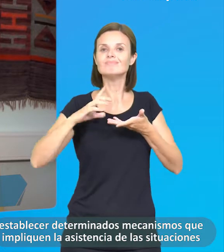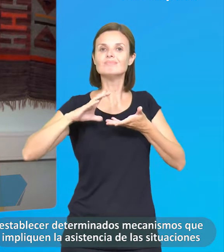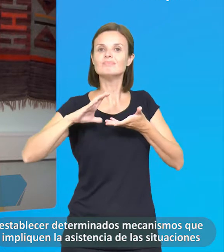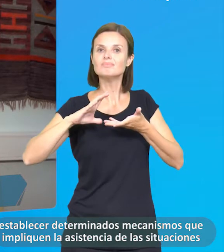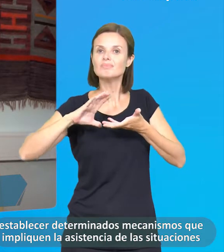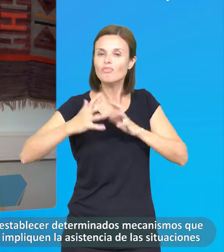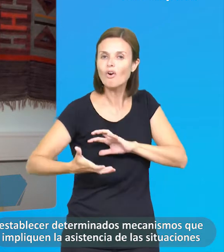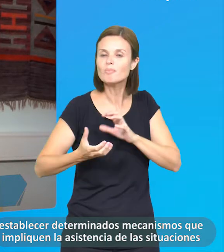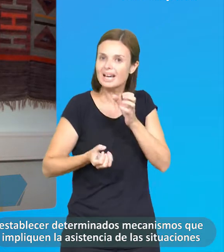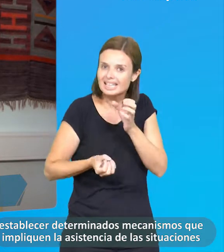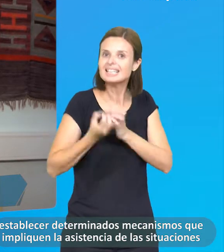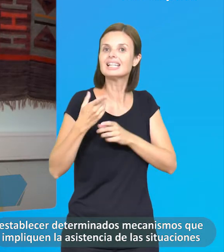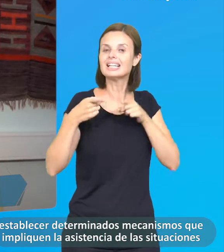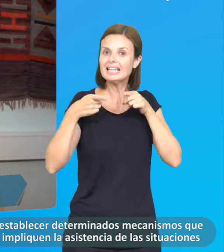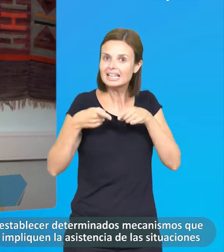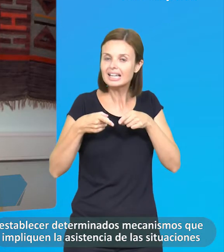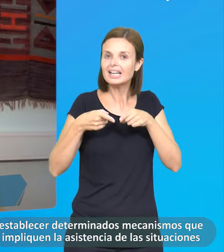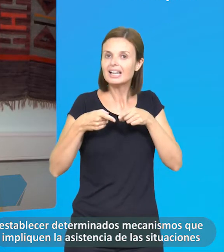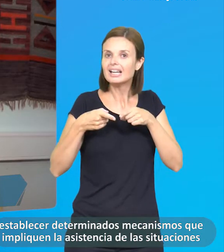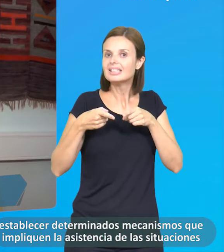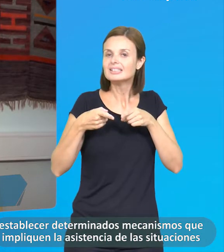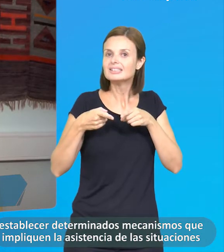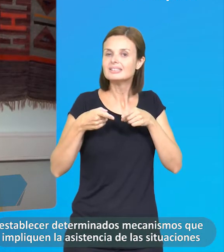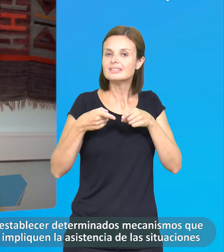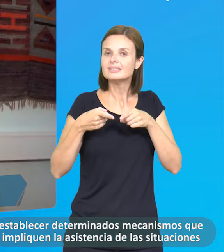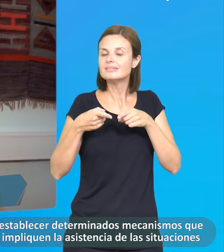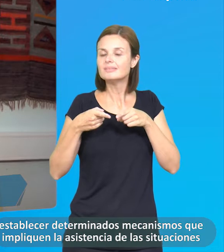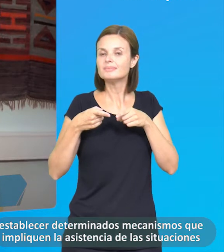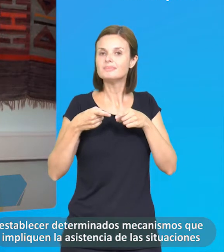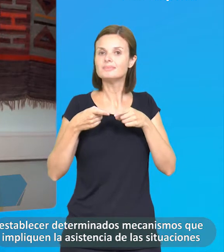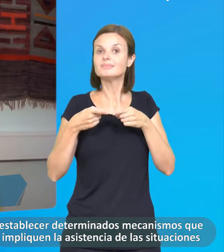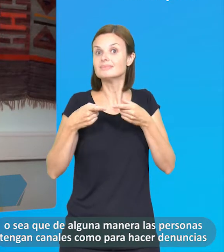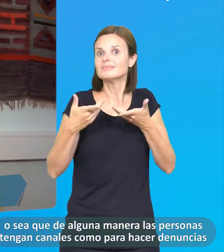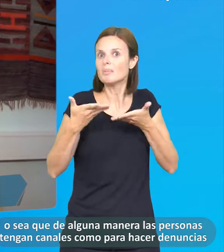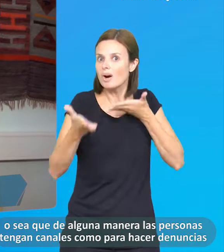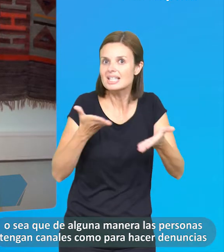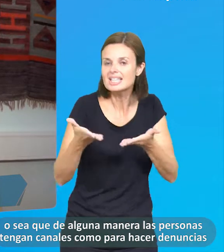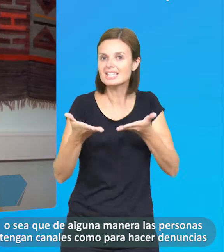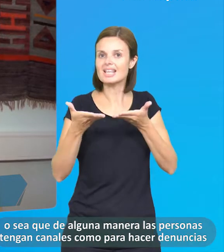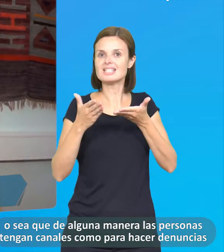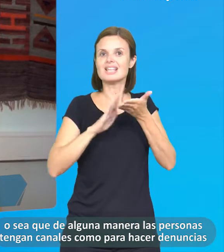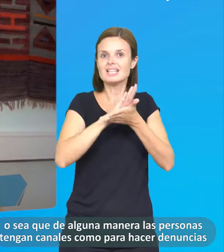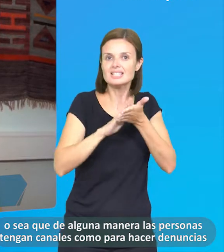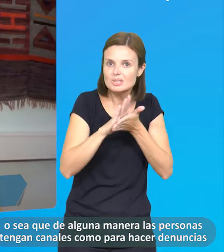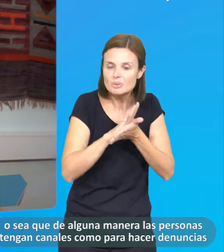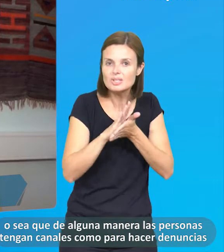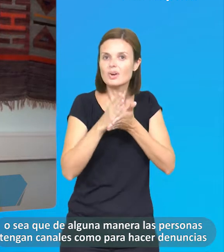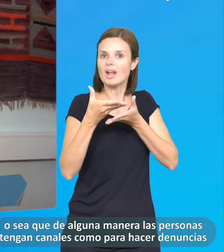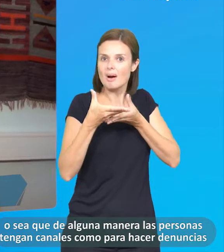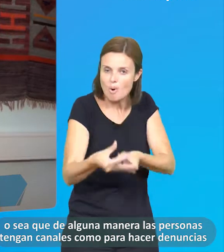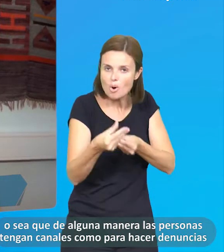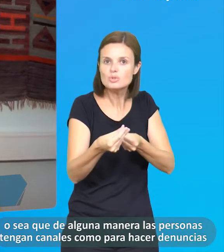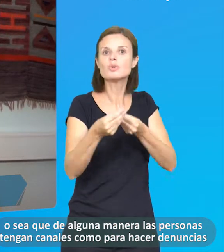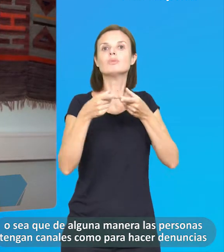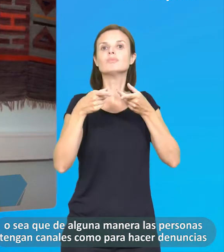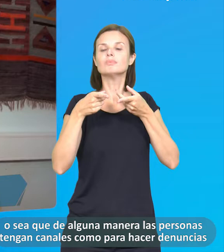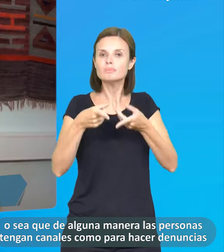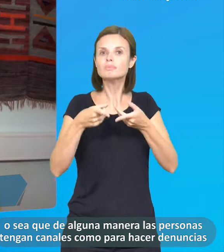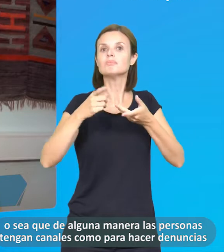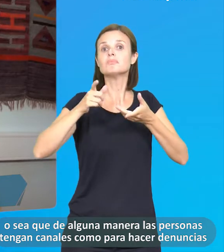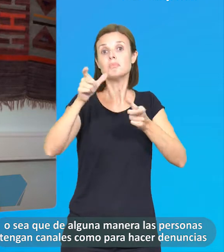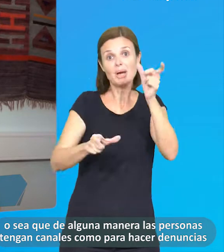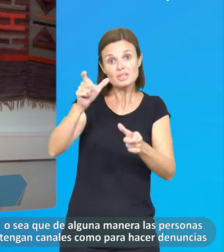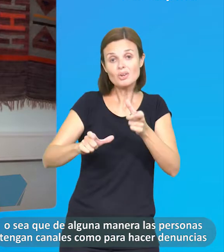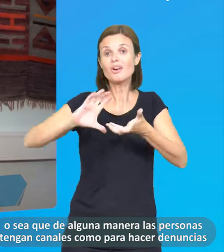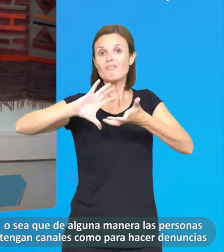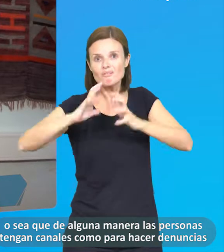mecanismos que impliquen la asistencia de la situaciones , que las personas tengan canales